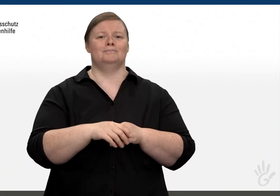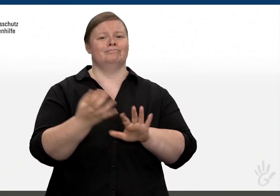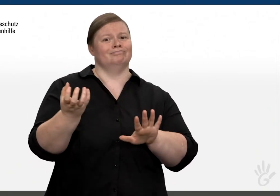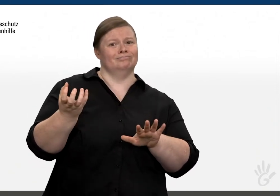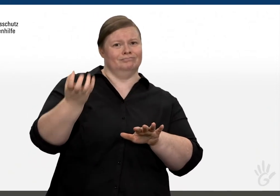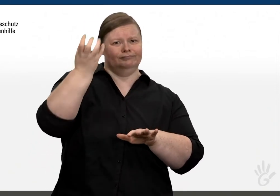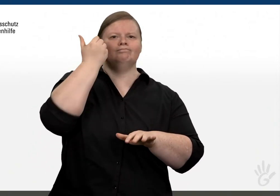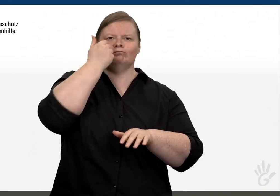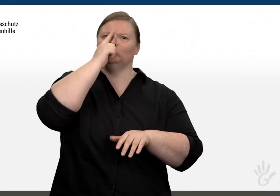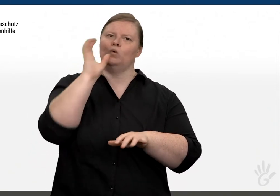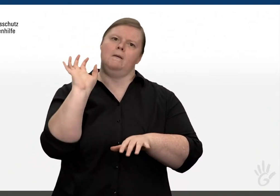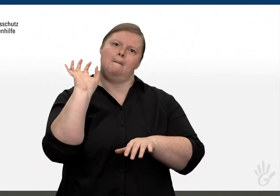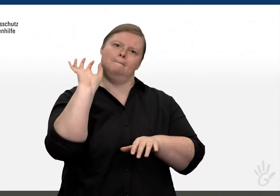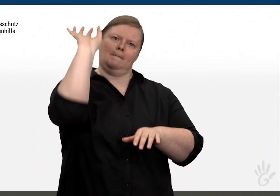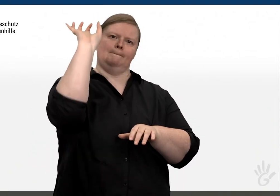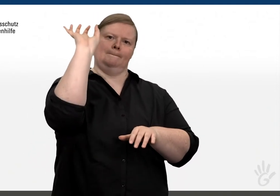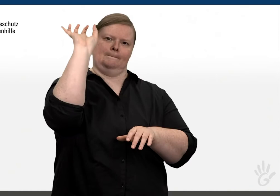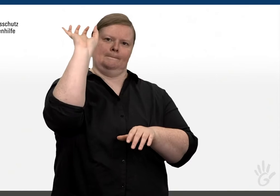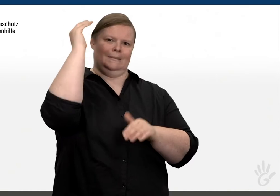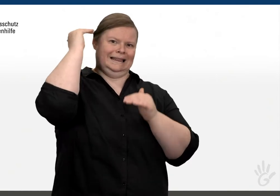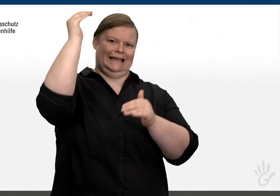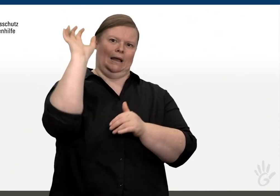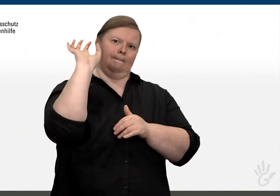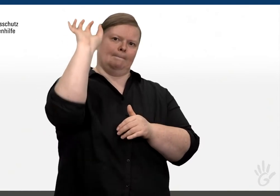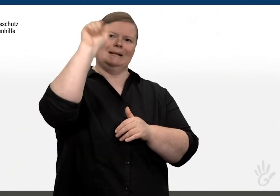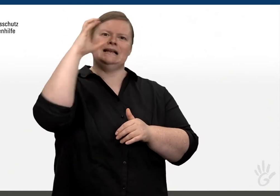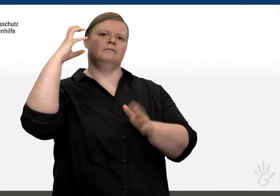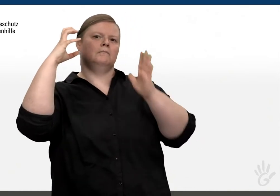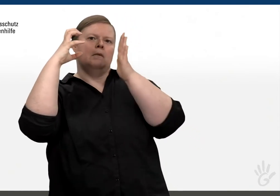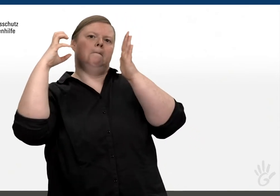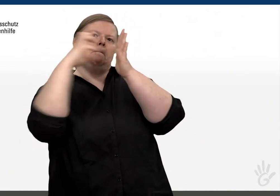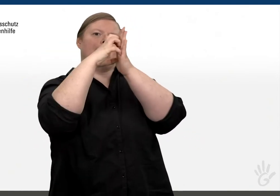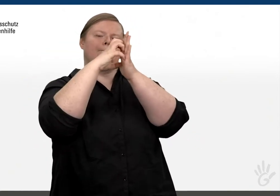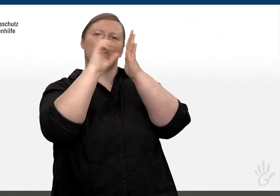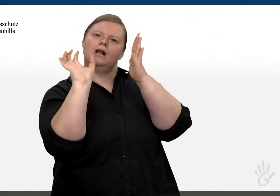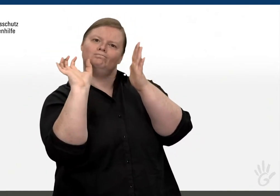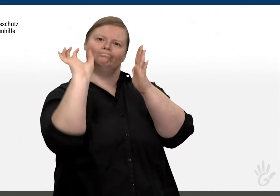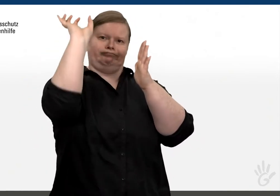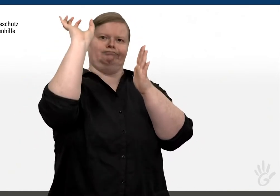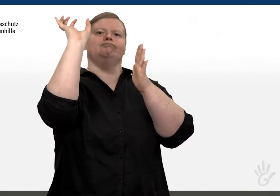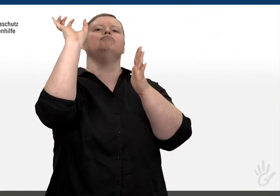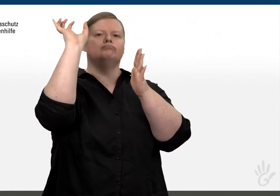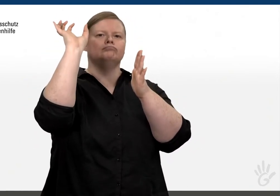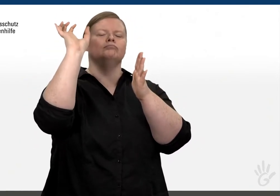Bringen Sie die Rauchmelder immer waagerecht an der Zimmerdecke an,